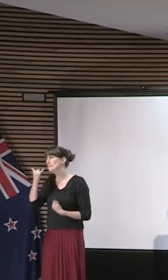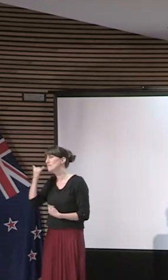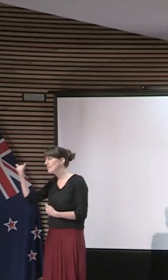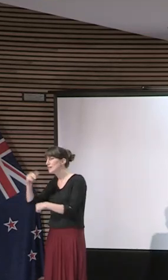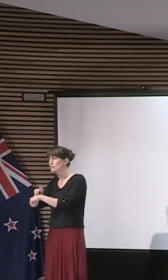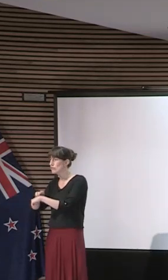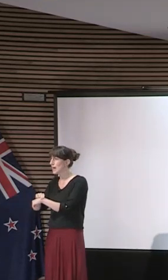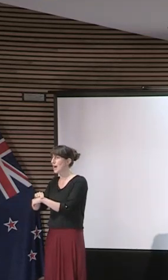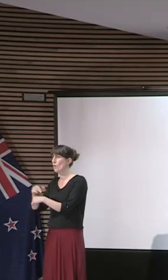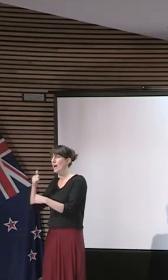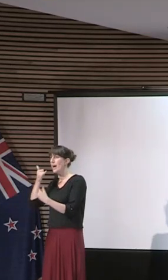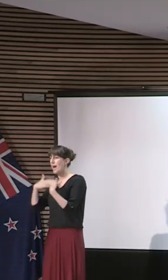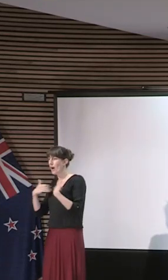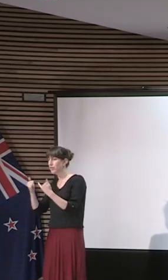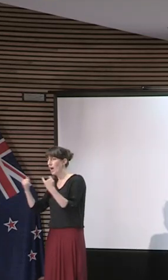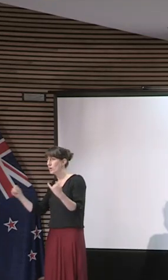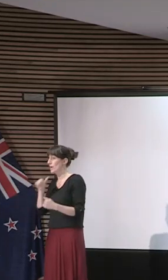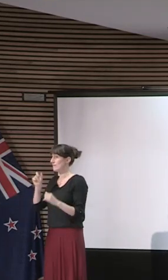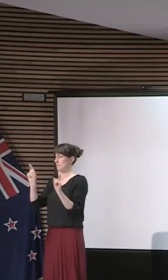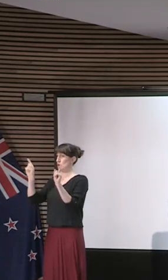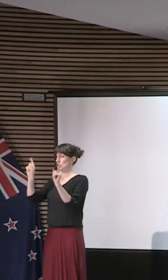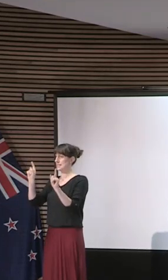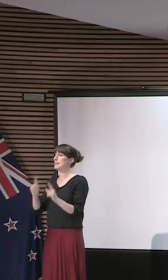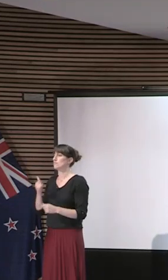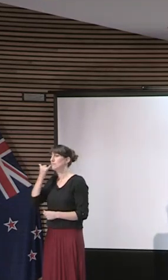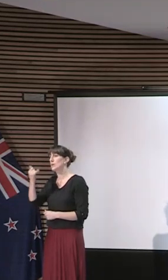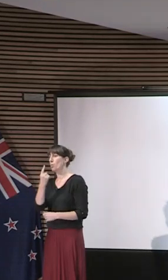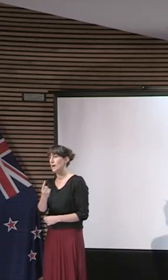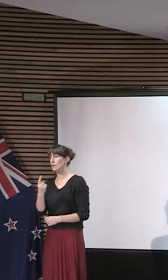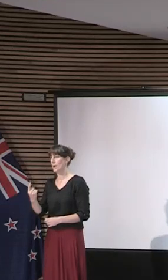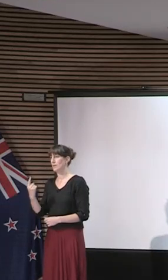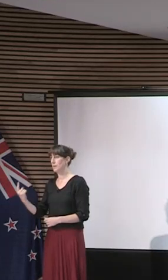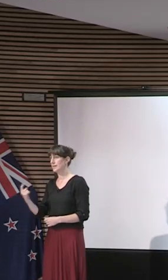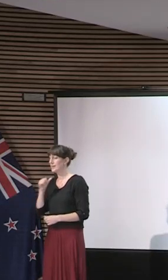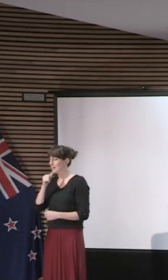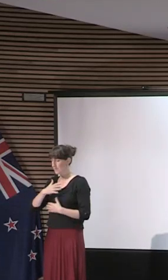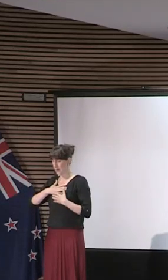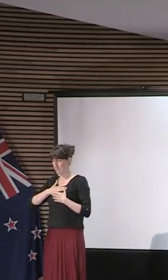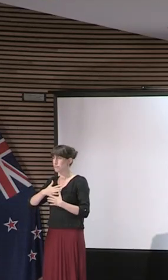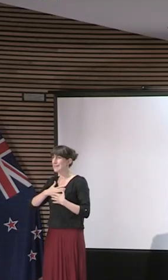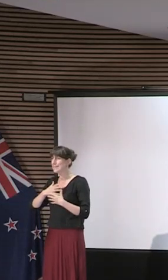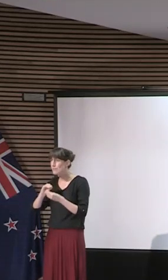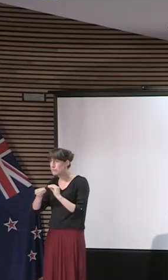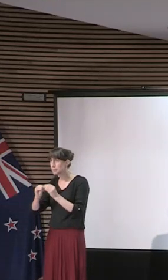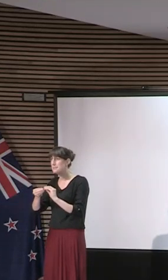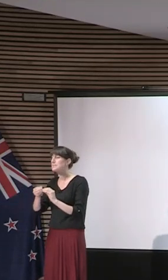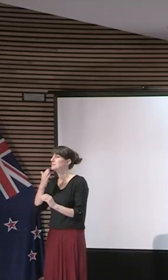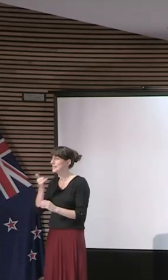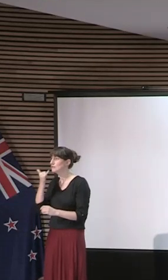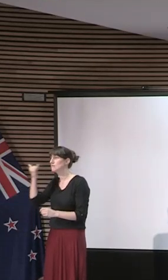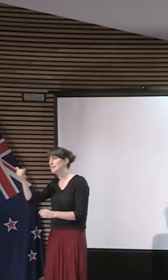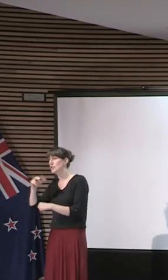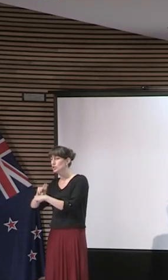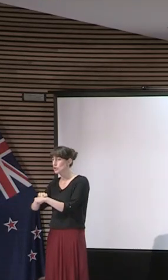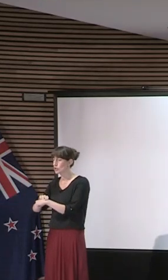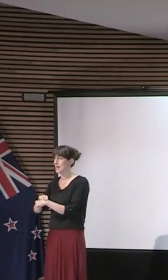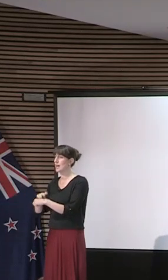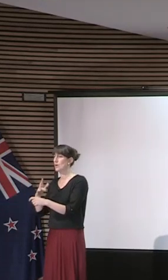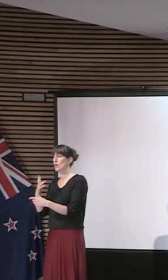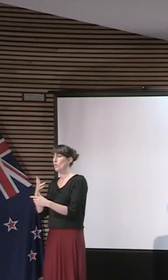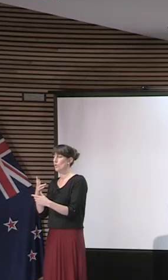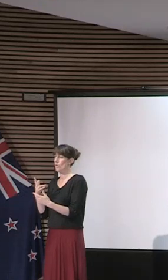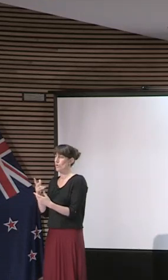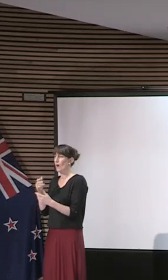Taumata 3. Mena kei te hiahia